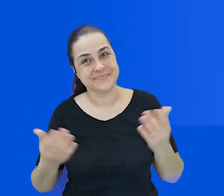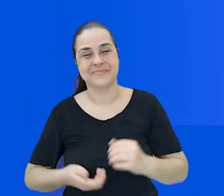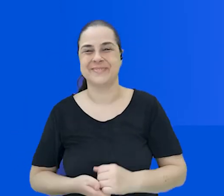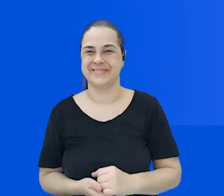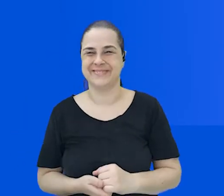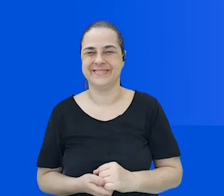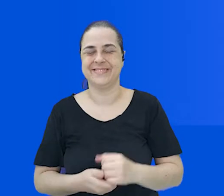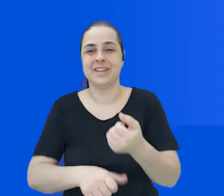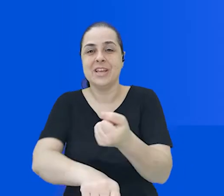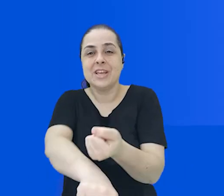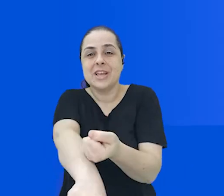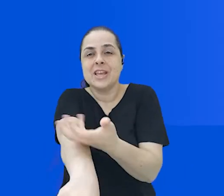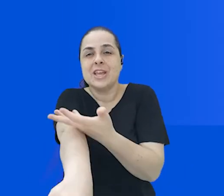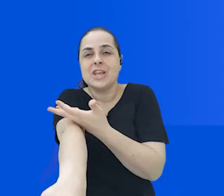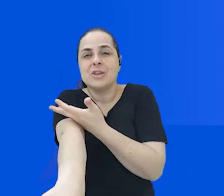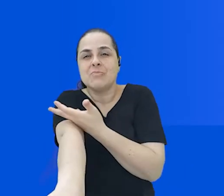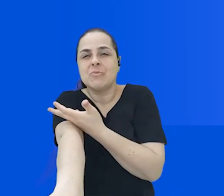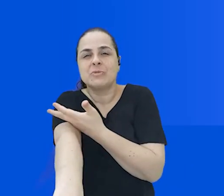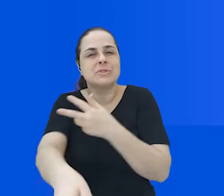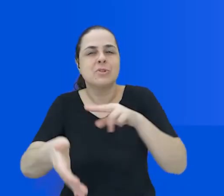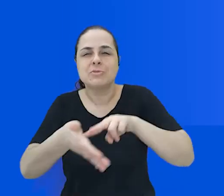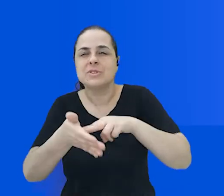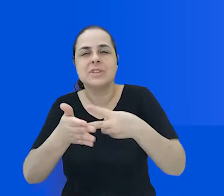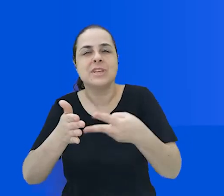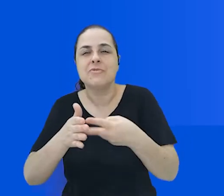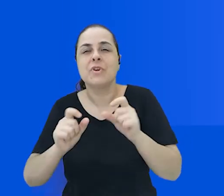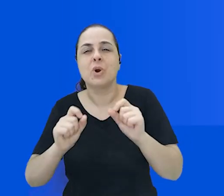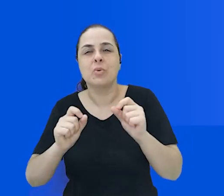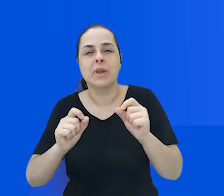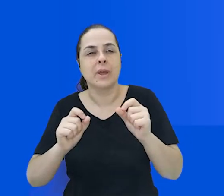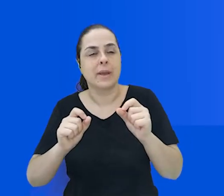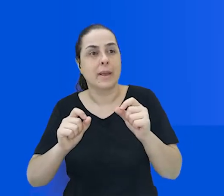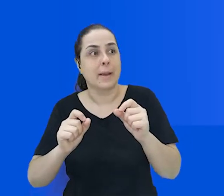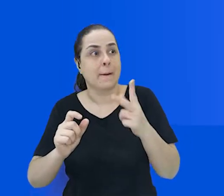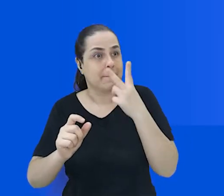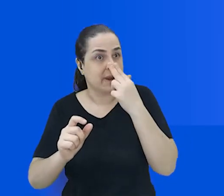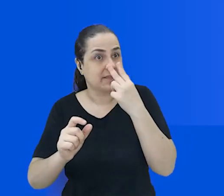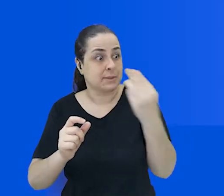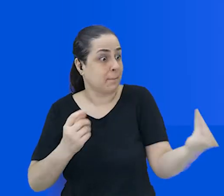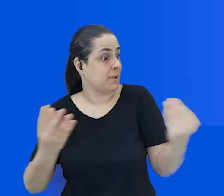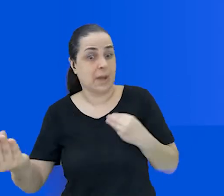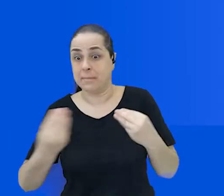mas as emoções são os disparadores, na verdade, corporais.